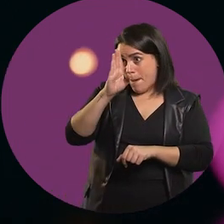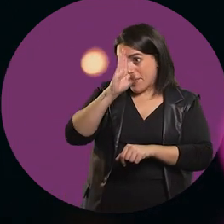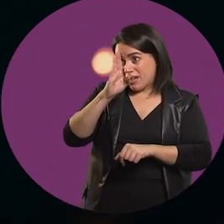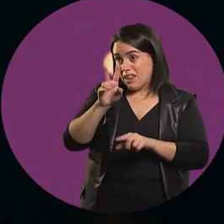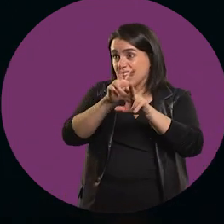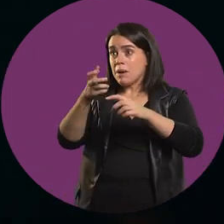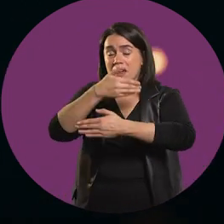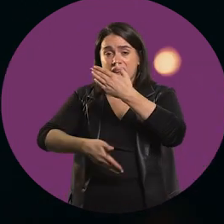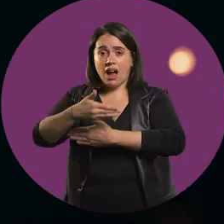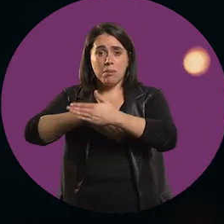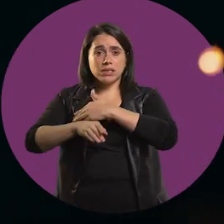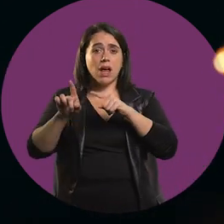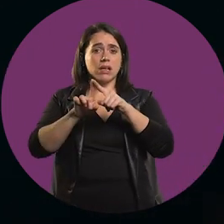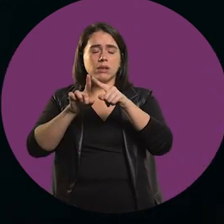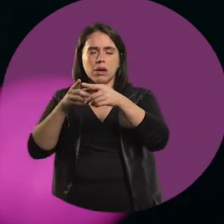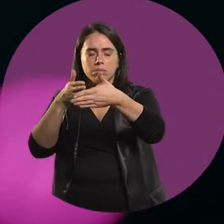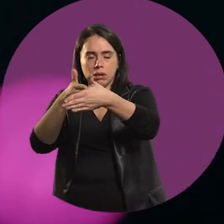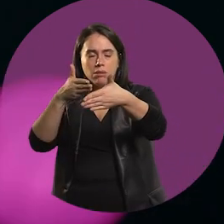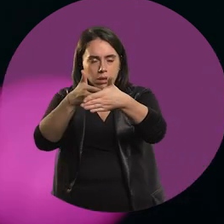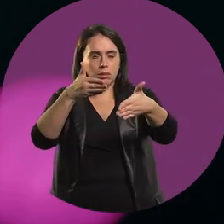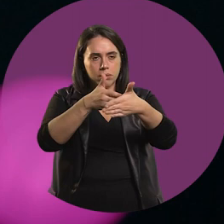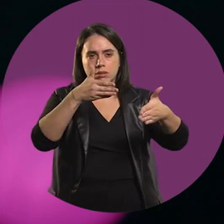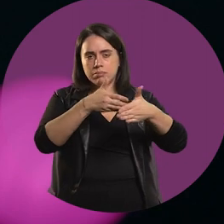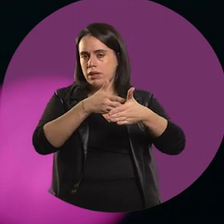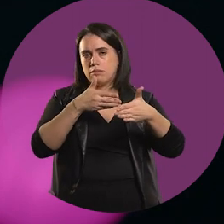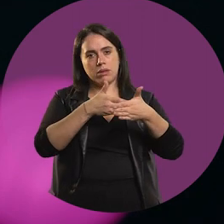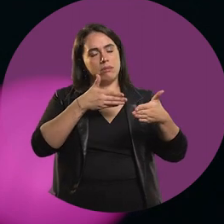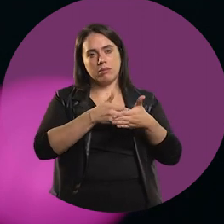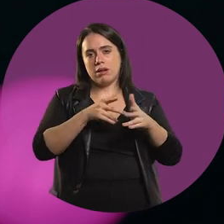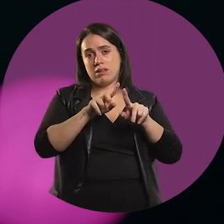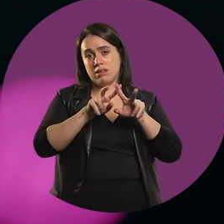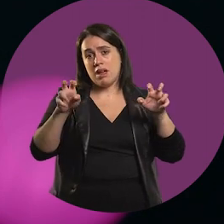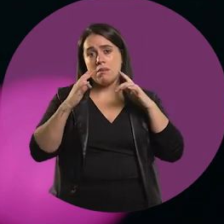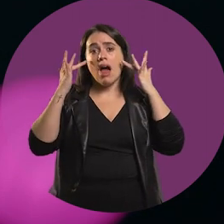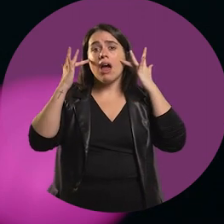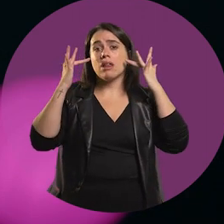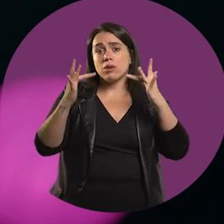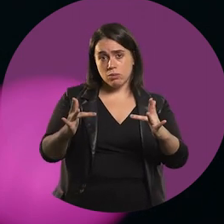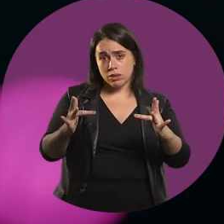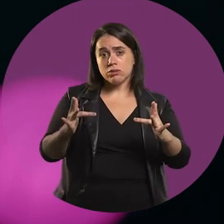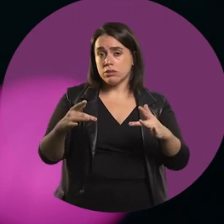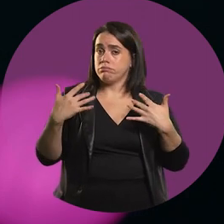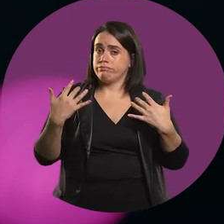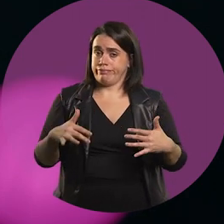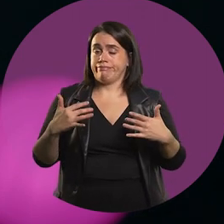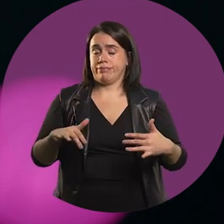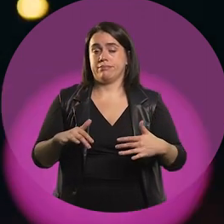estás limitando muchísimo el aprendizaje y la actualización de tu equipo de trabajo.